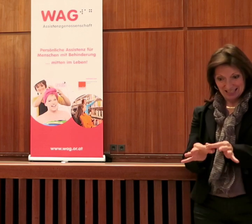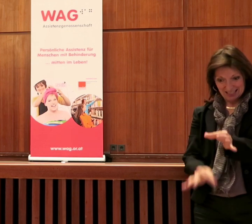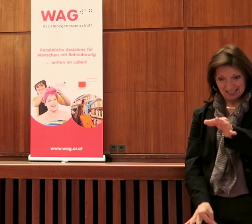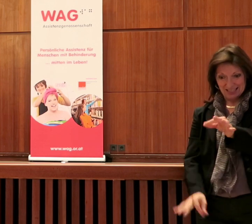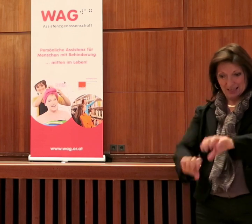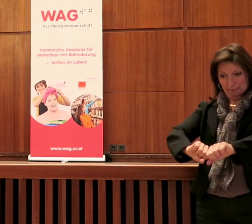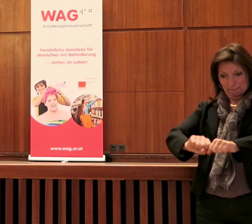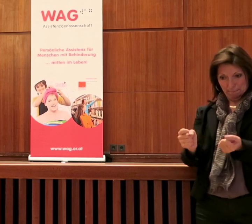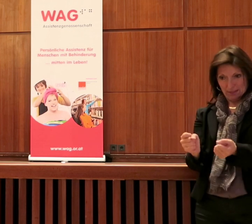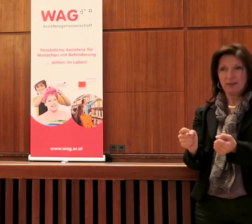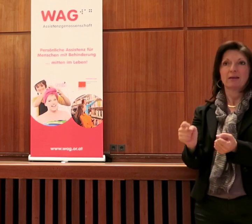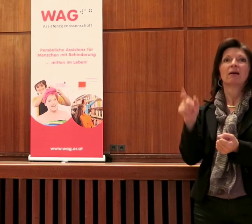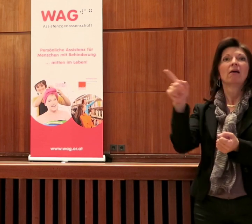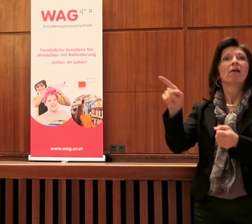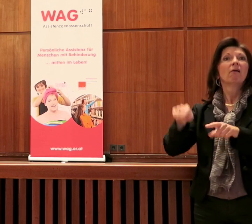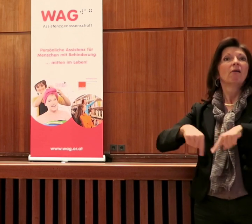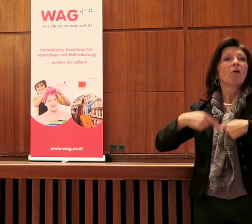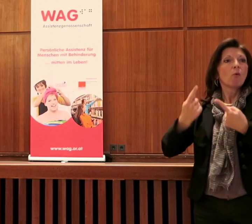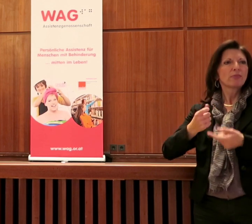in Richtung Marathonläufer und sind - psst! - weg.